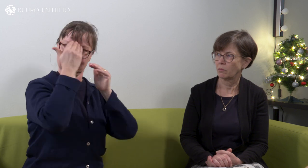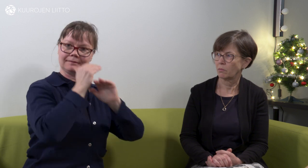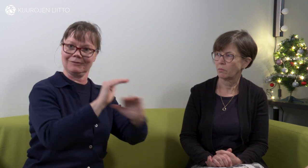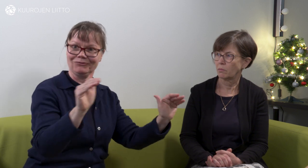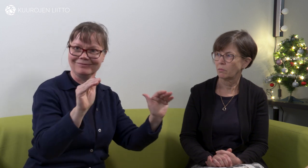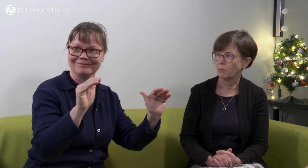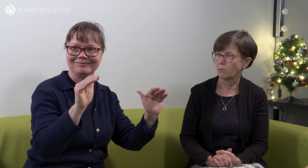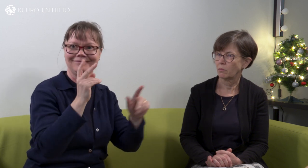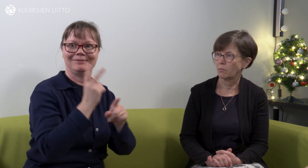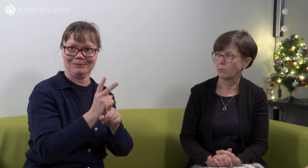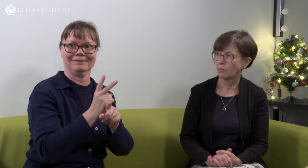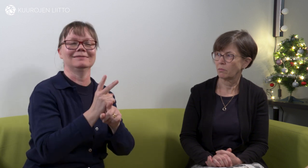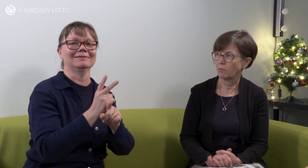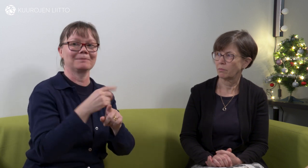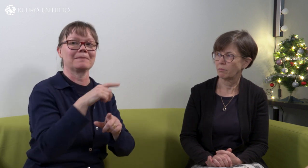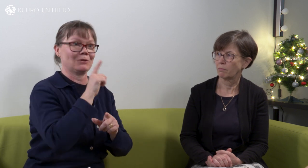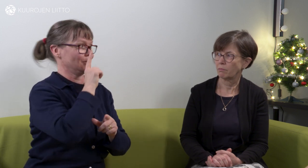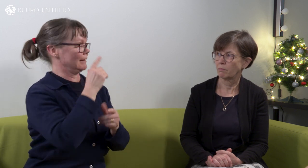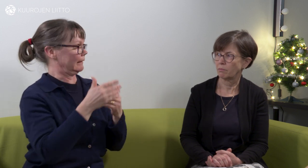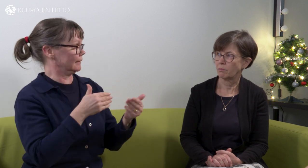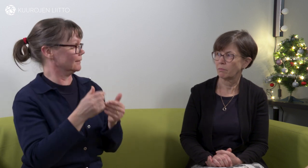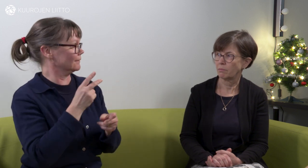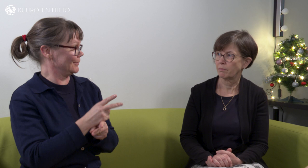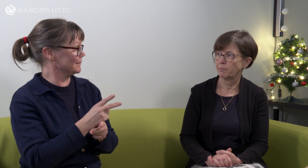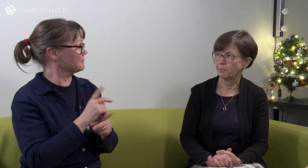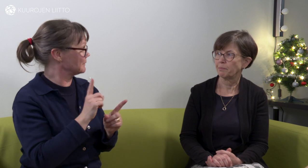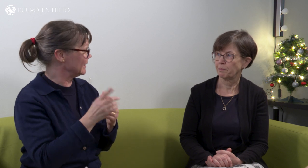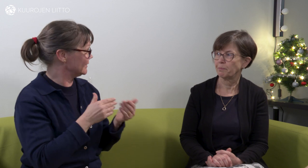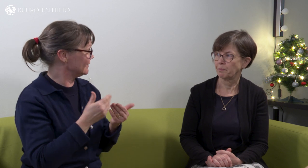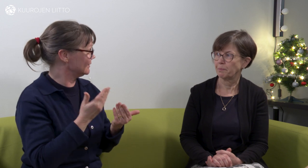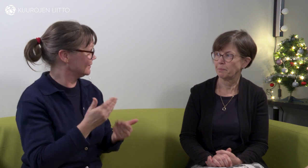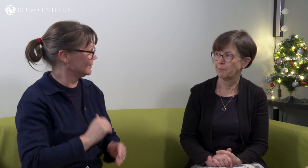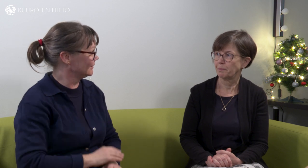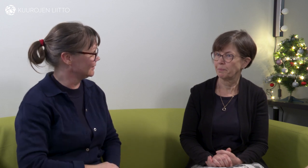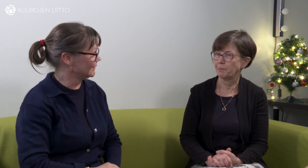Tällaisista katkoksista kuitenkin siis tiedotetaan etukäteen, - jotta osaamme varautua niihin.